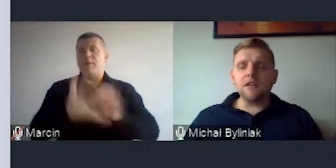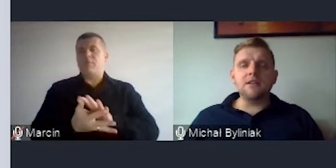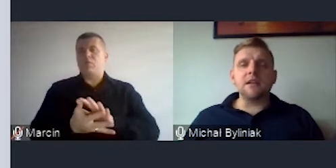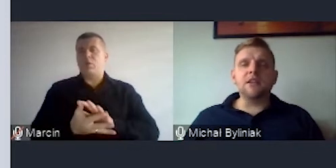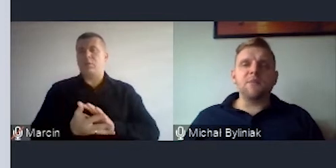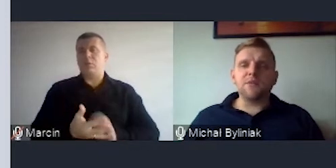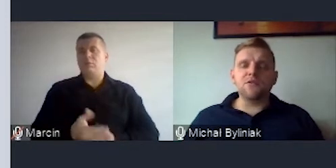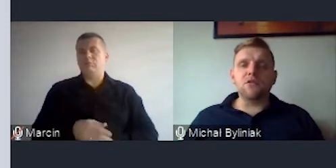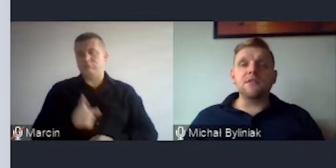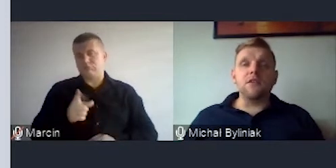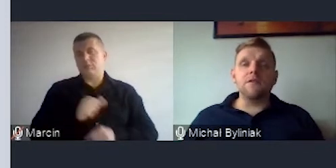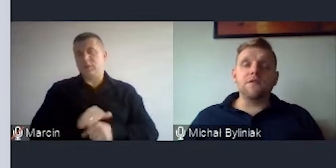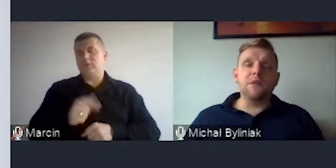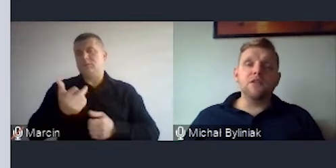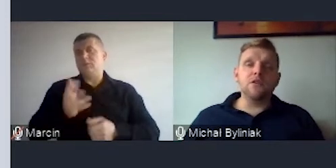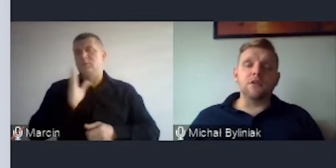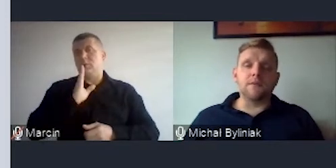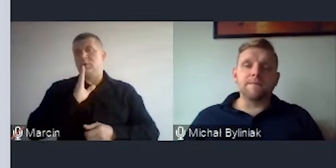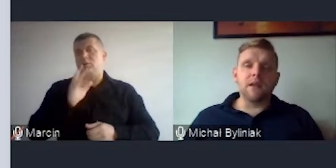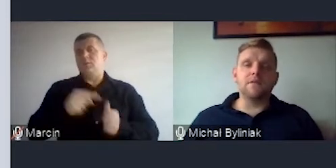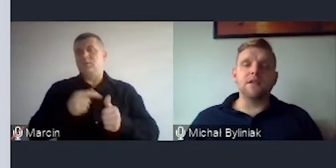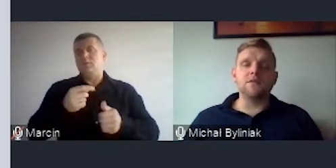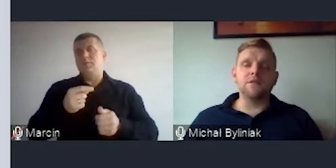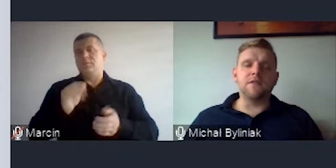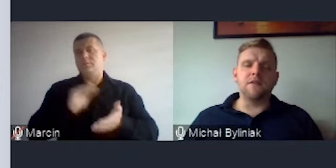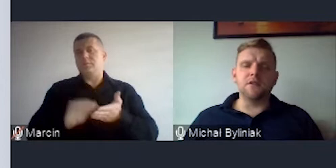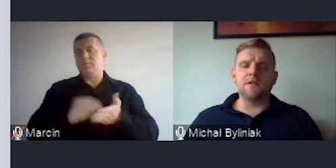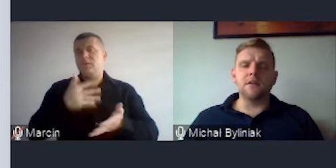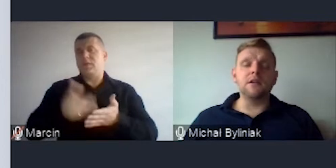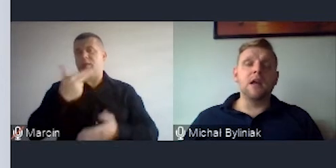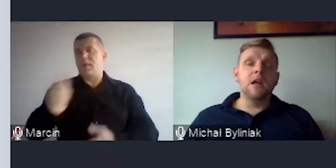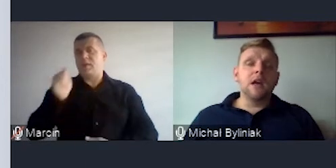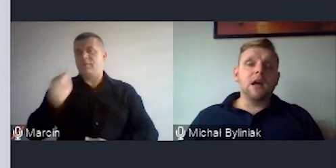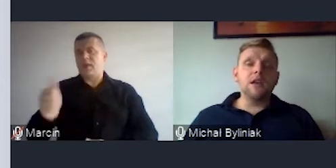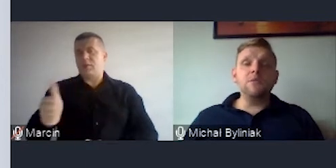To jeden taki rodzajowo wymienionych wydatków niekwalifikowalnych